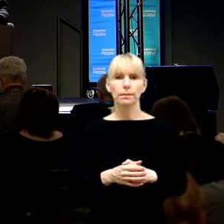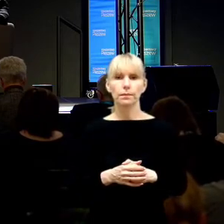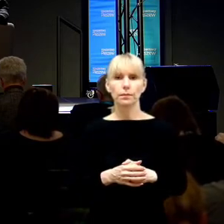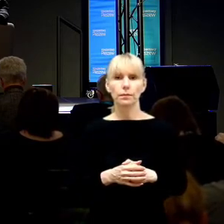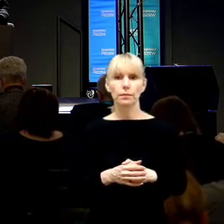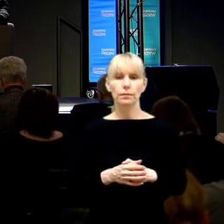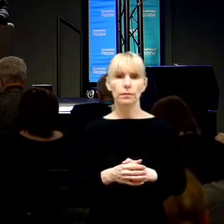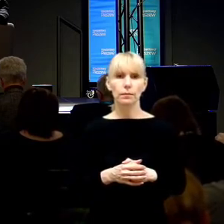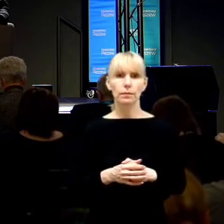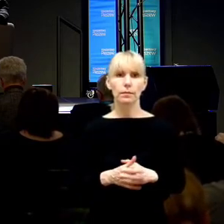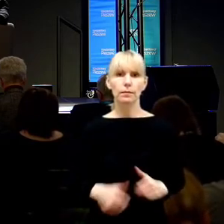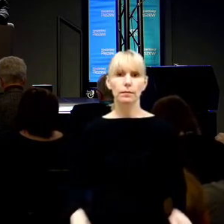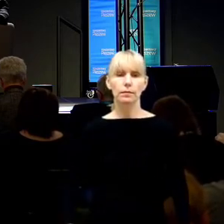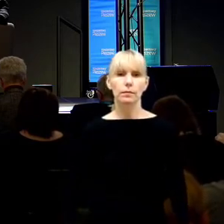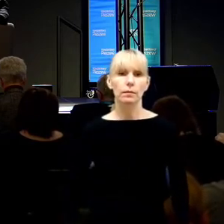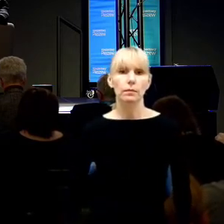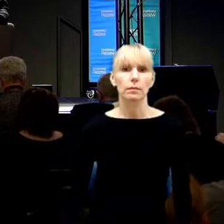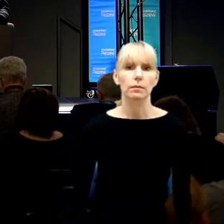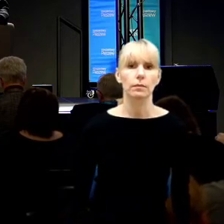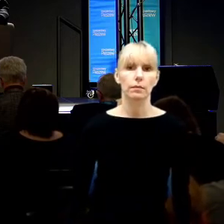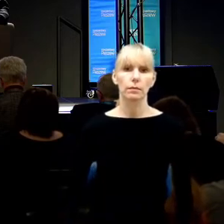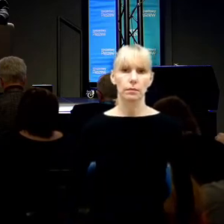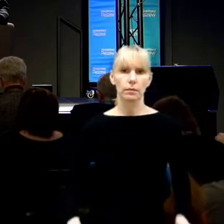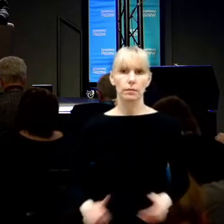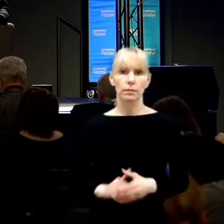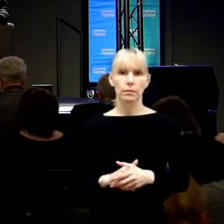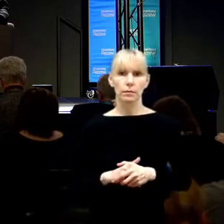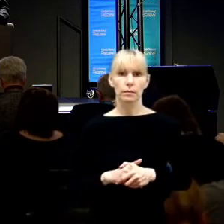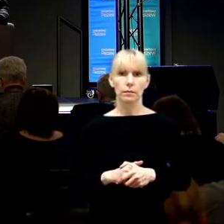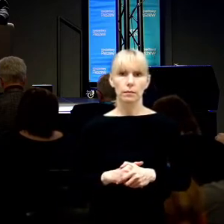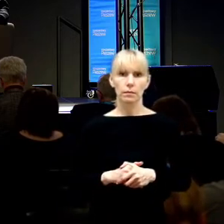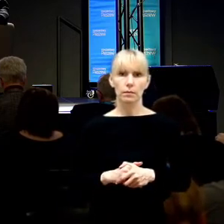jest mówienie o miastach niewielkich jako miastach na całe życie,